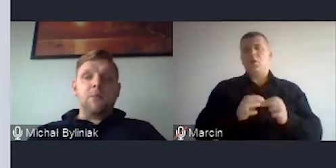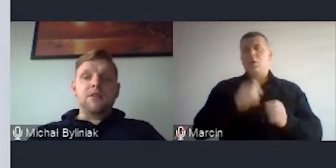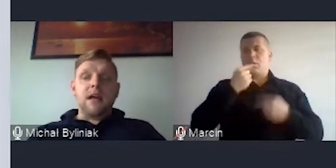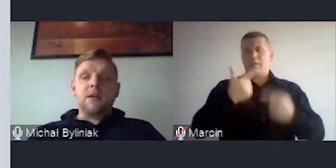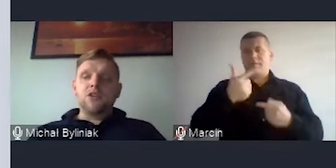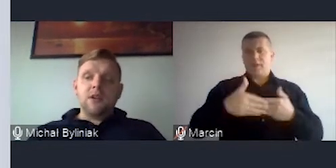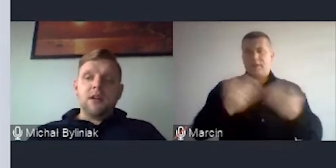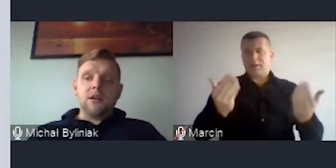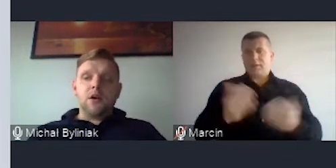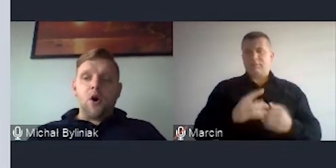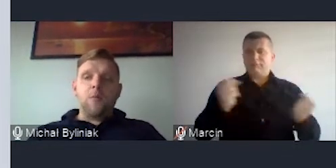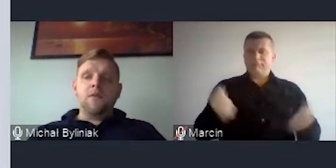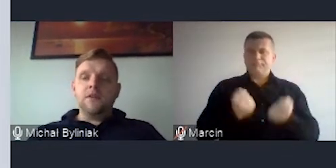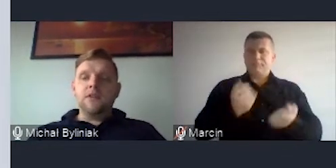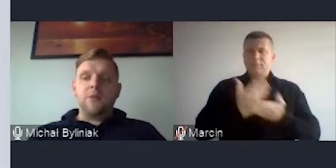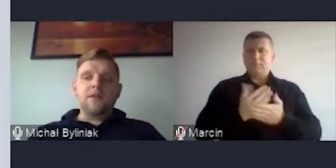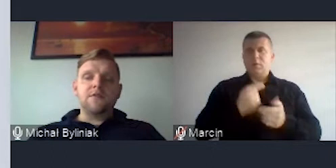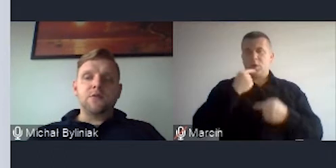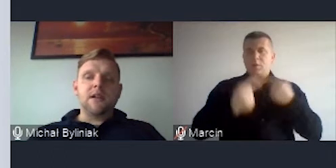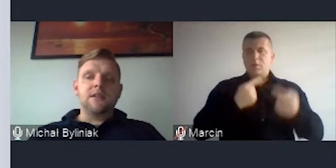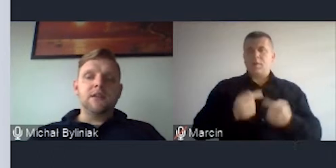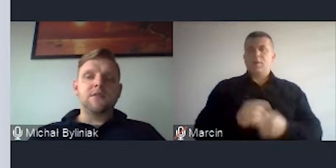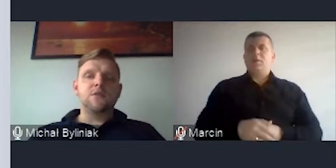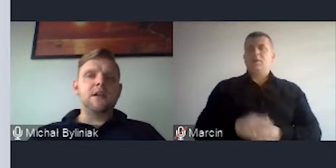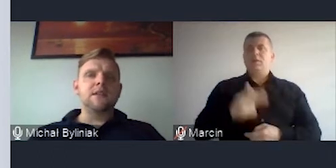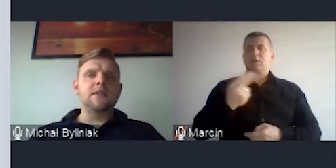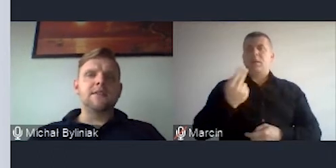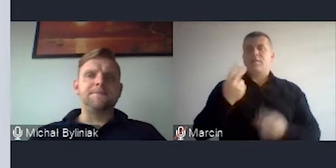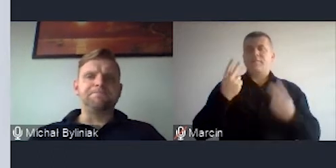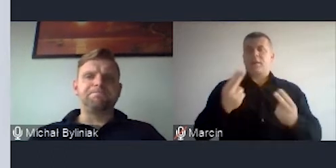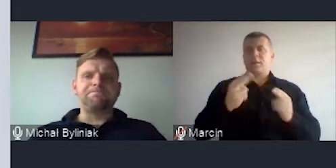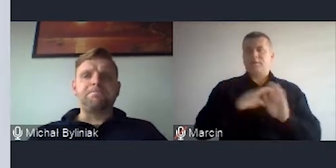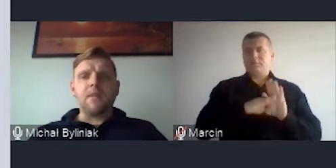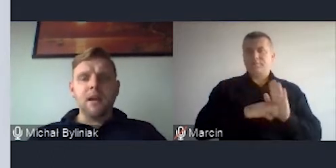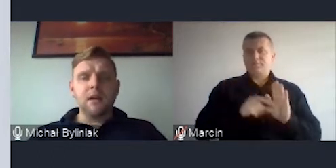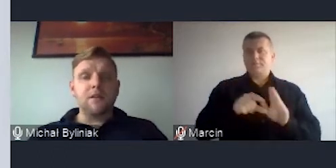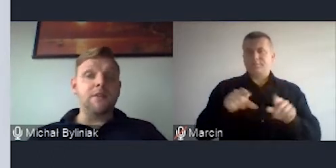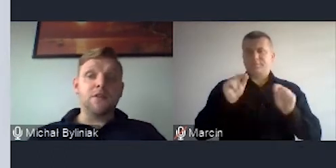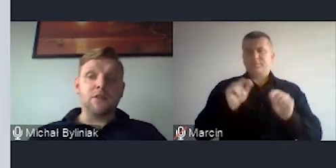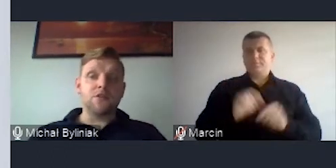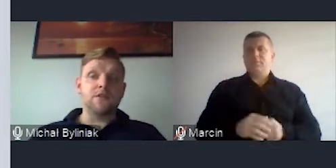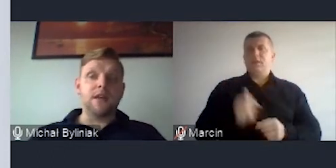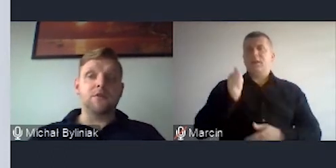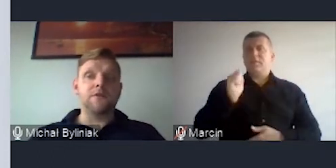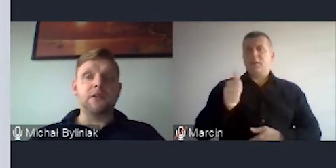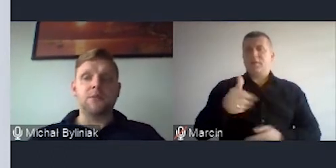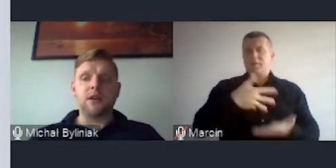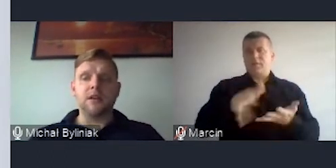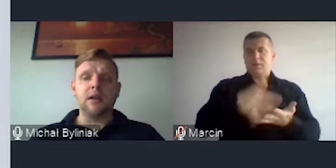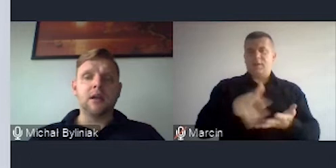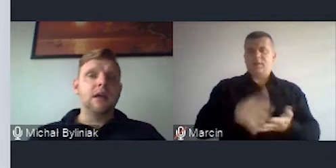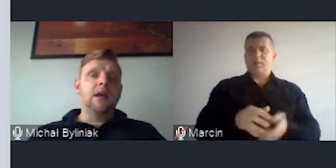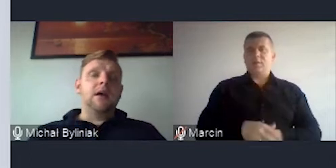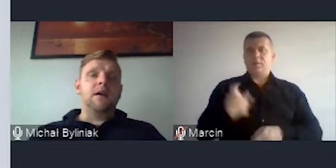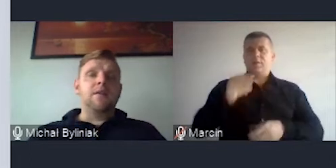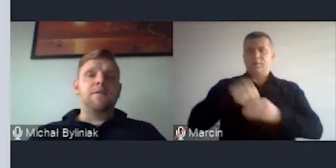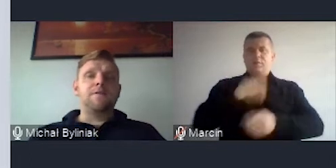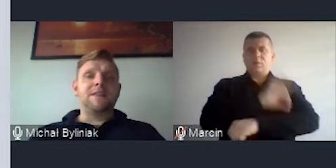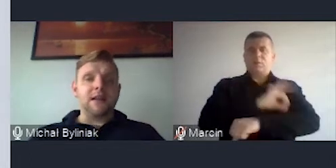Postaram się opowiedzieć Państwu o zagadnieniach związanych z kwalifikowalnością wydatków w takich projektach,